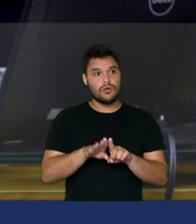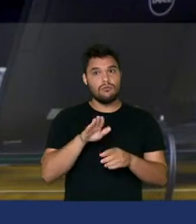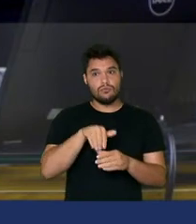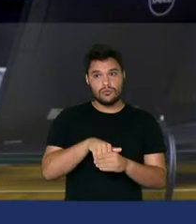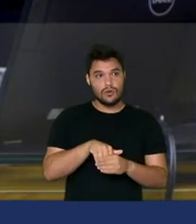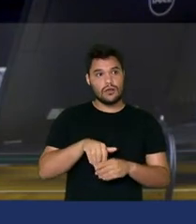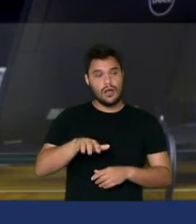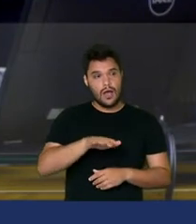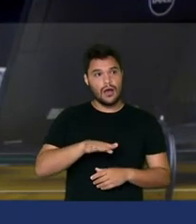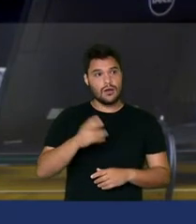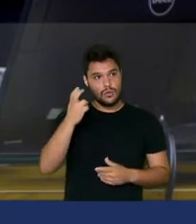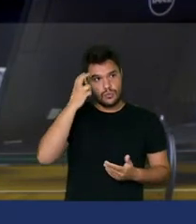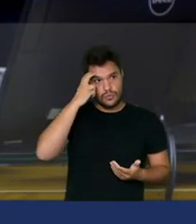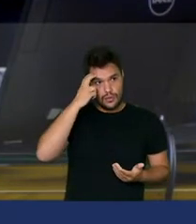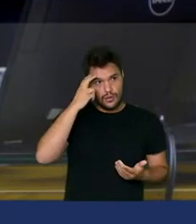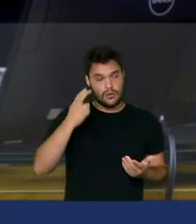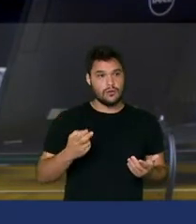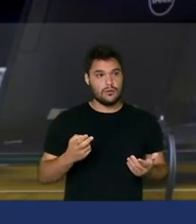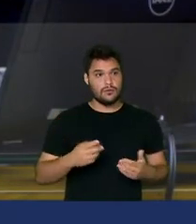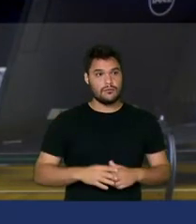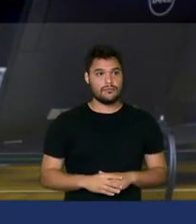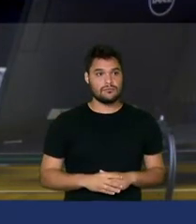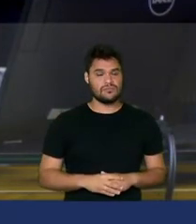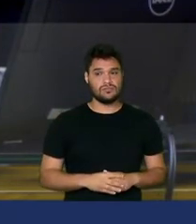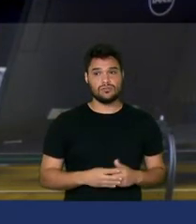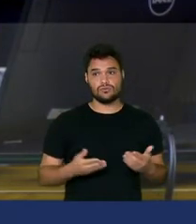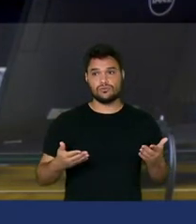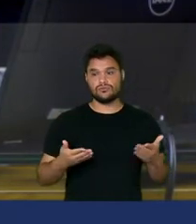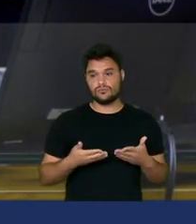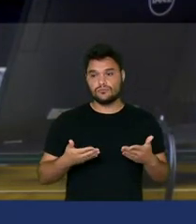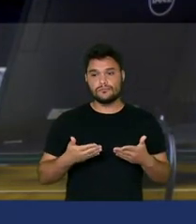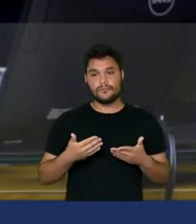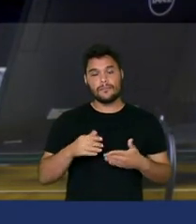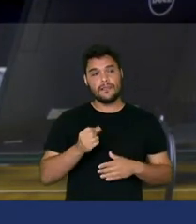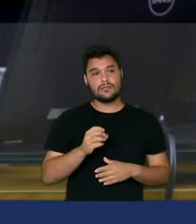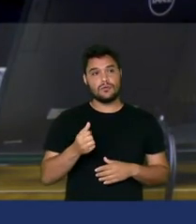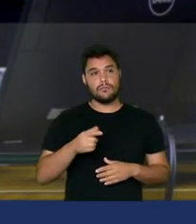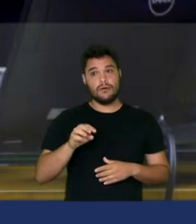FINANCEIRO PARA GARANTIR AÇÕES EMERG ENSAIO VOLTADAS AO SETOR CULTURAL. ALTERA A